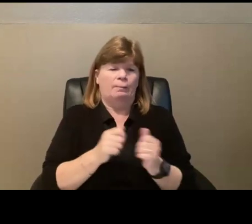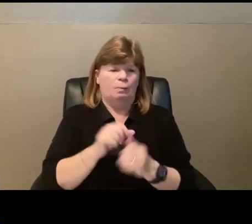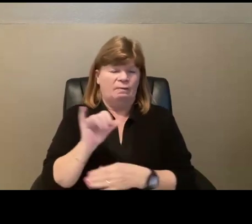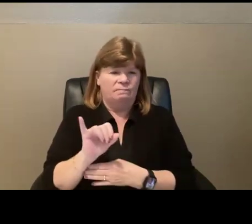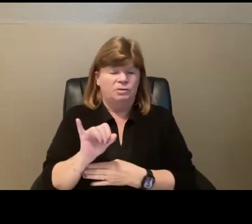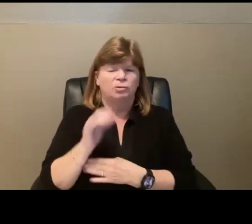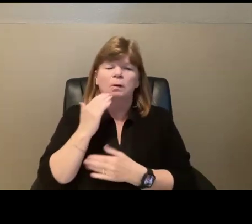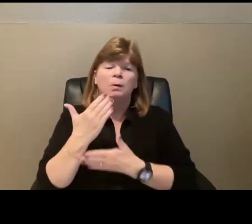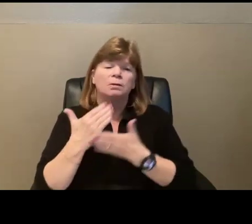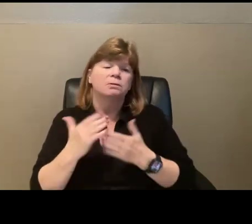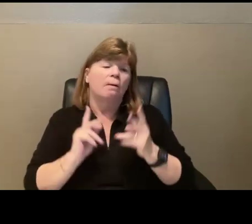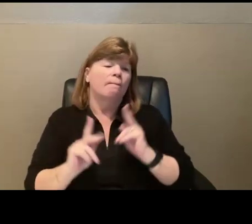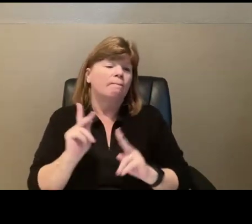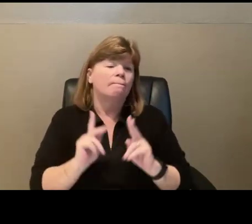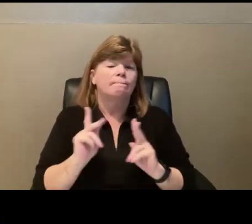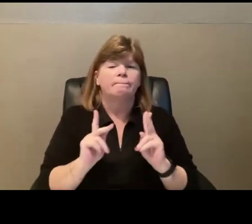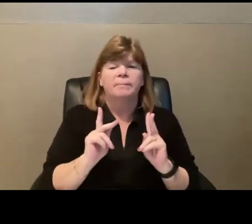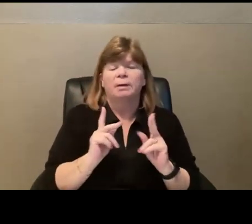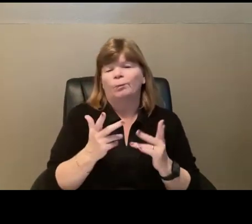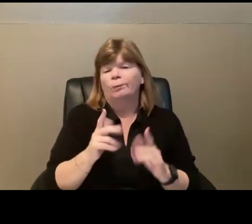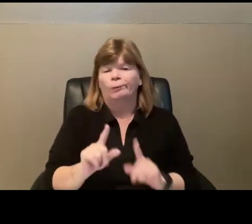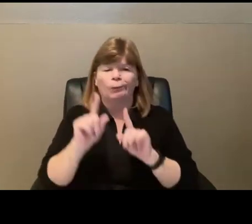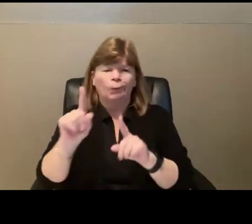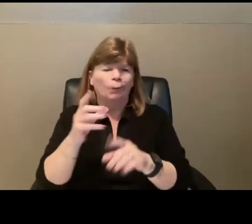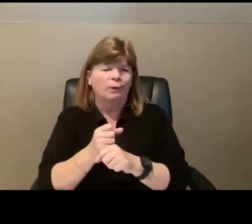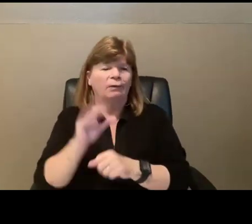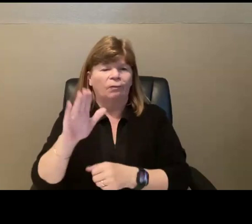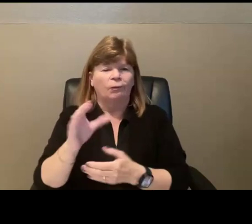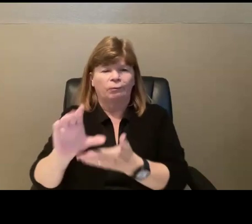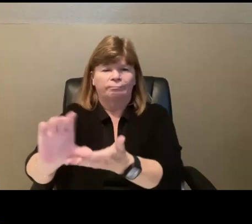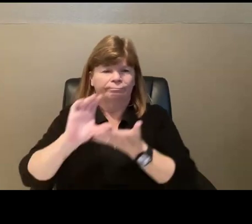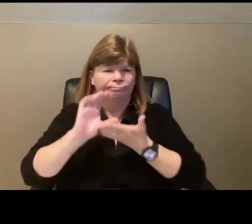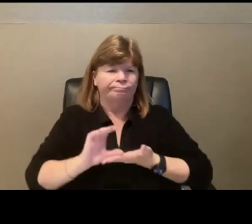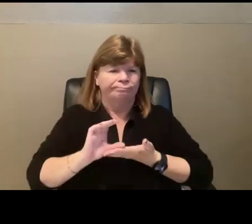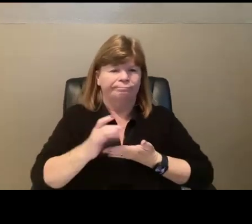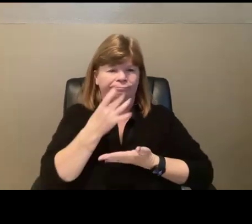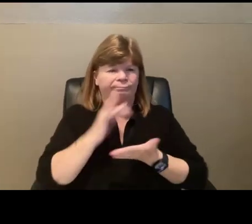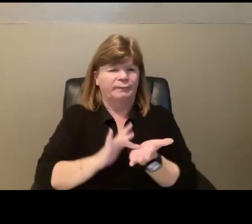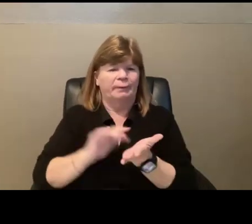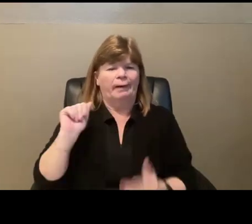personas, van, consiguen su antibiótico, y toman tal vez